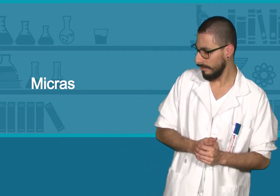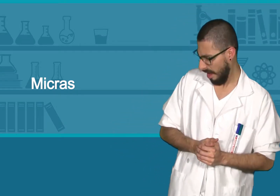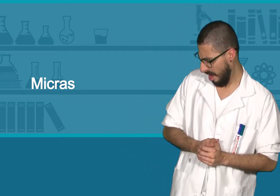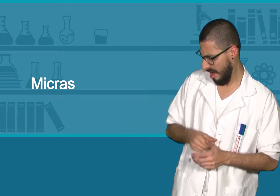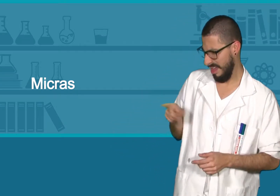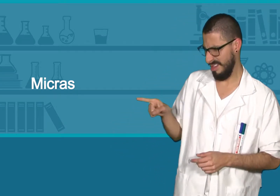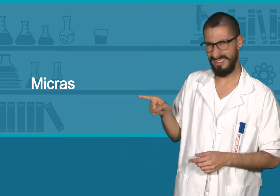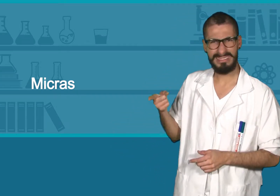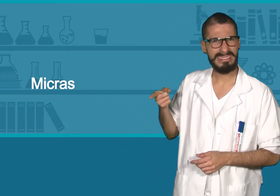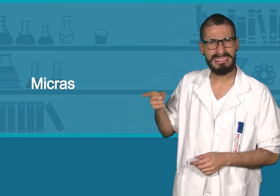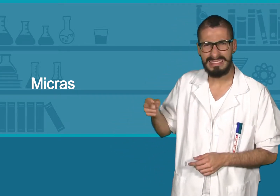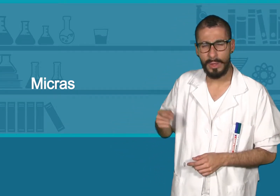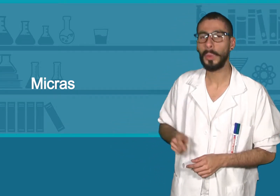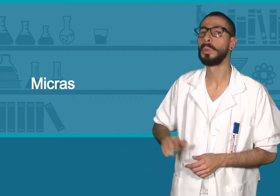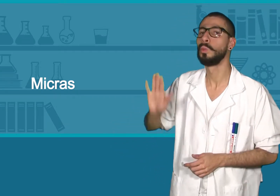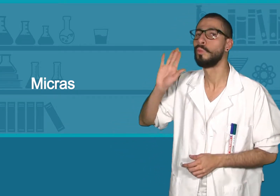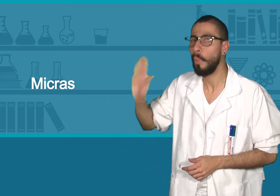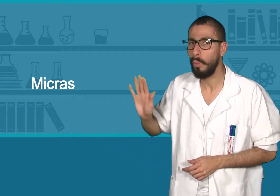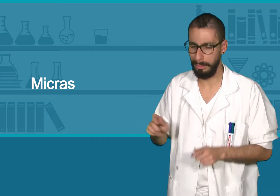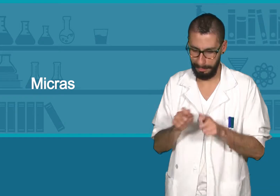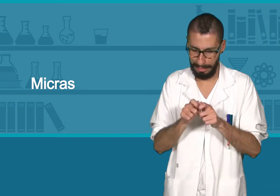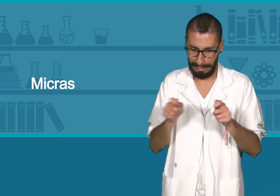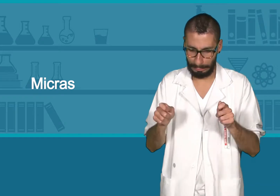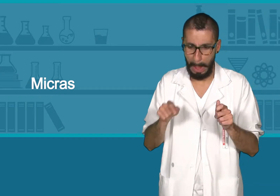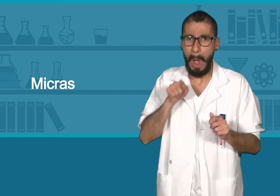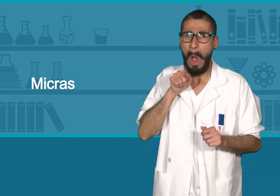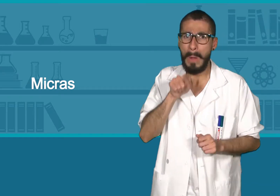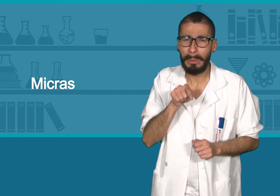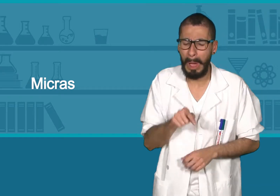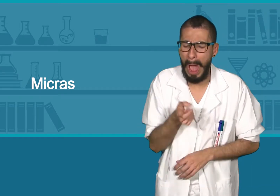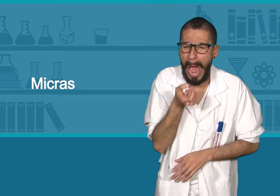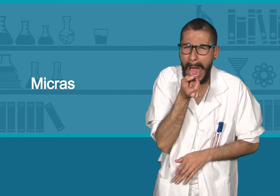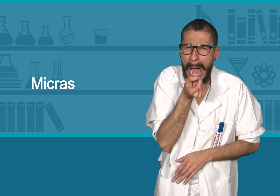Empecemos por conocer que son las micras, es una medida de longitud